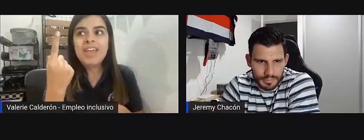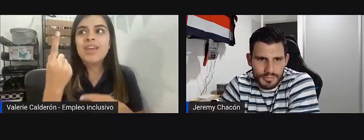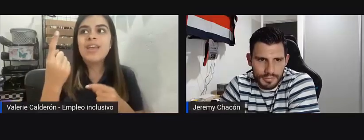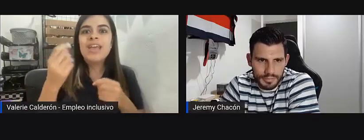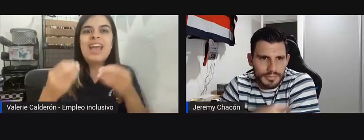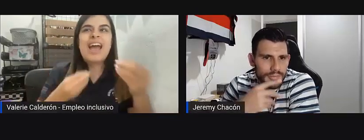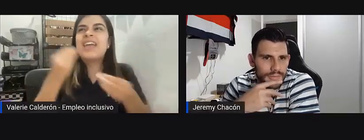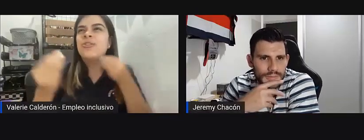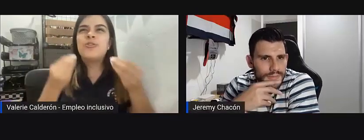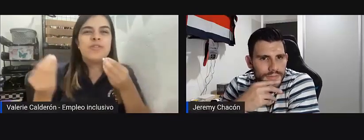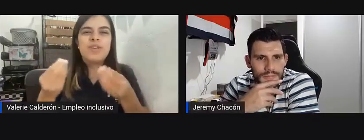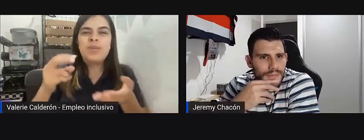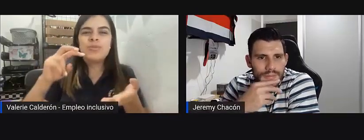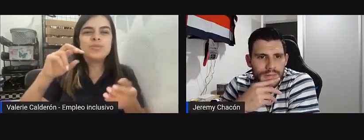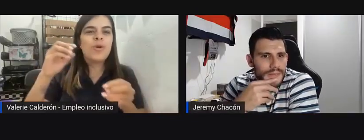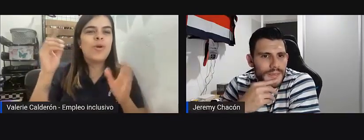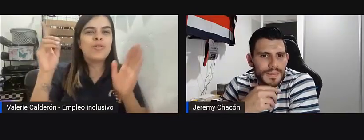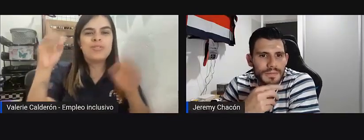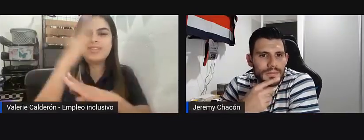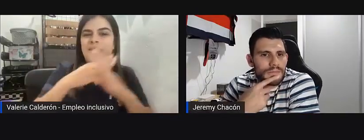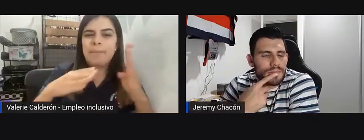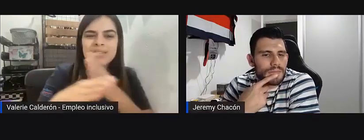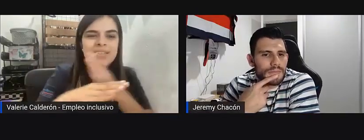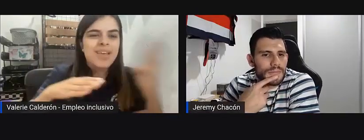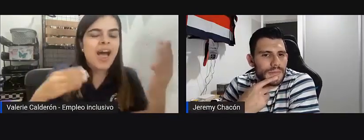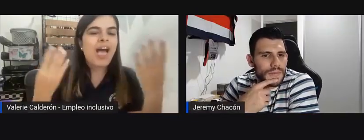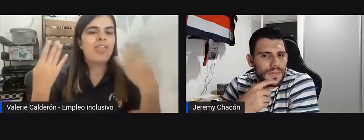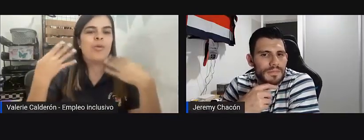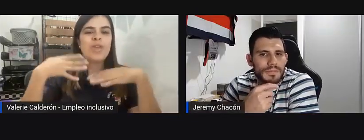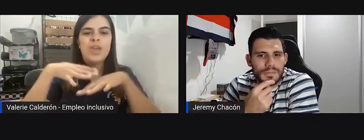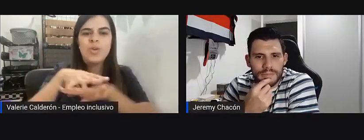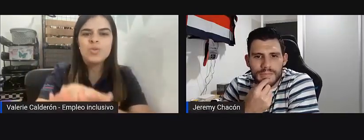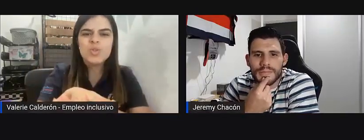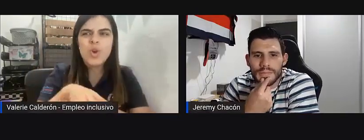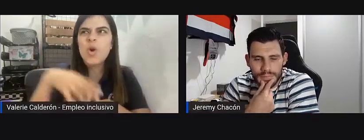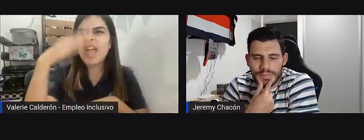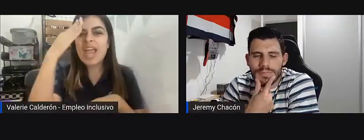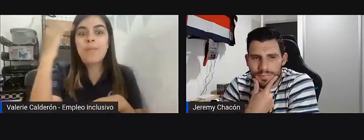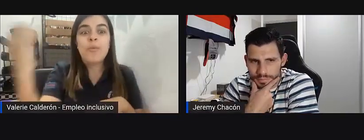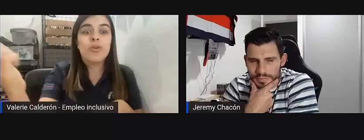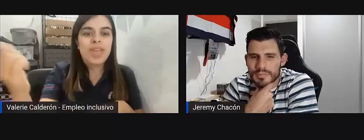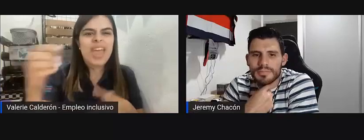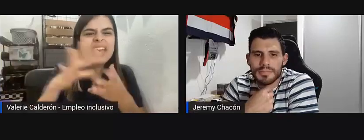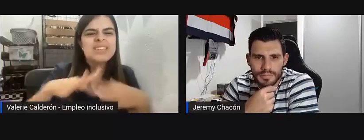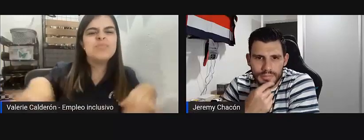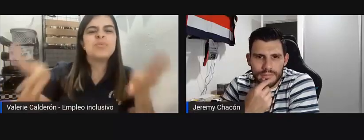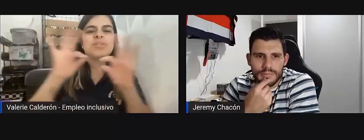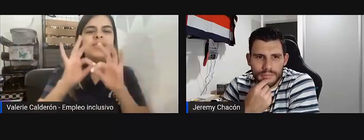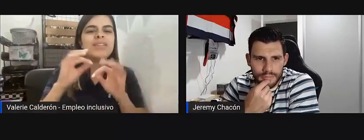a qué nos referimos con discapacidad con inclusión el Por qué es importante